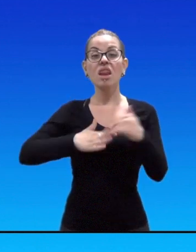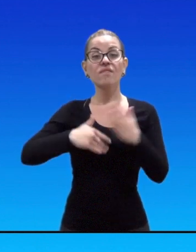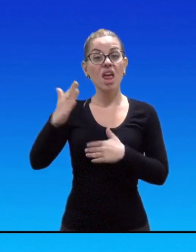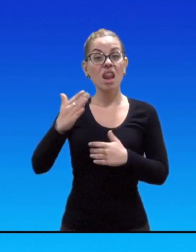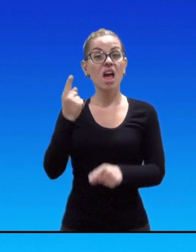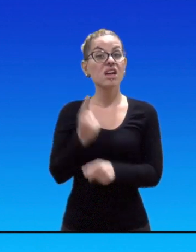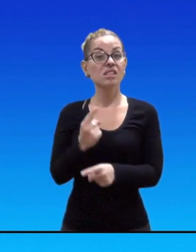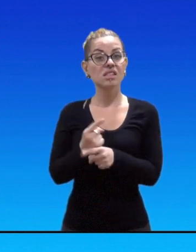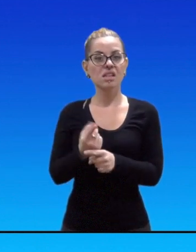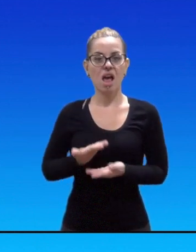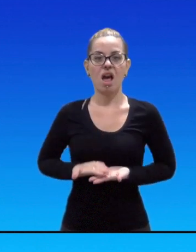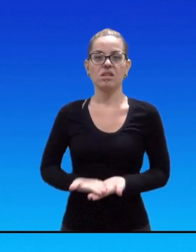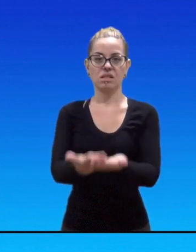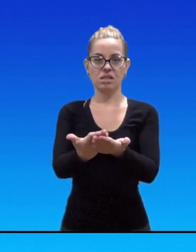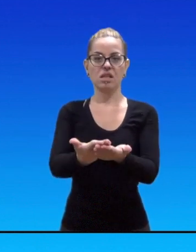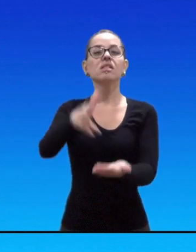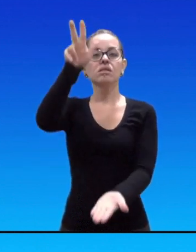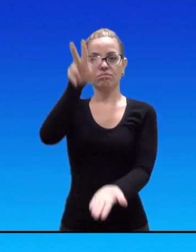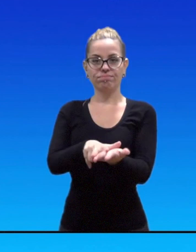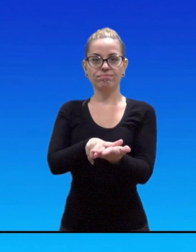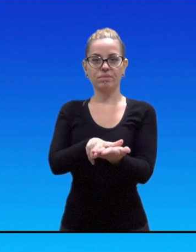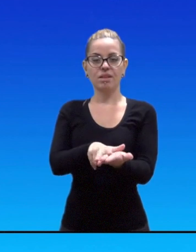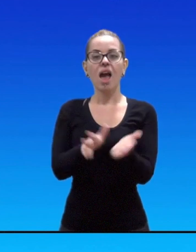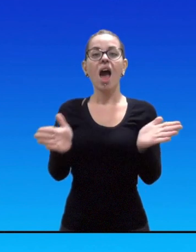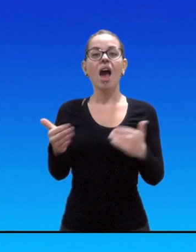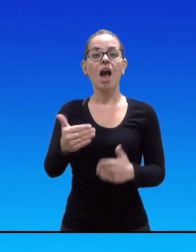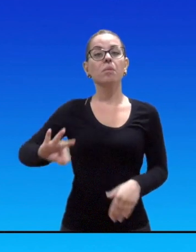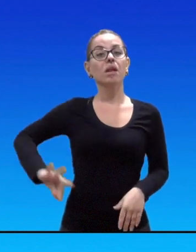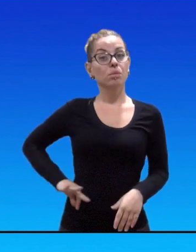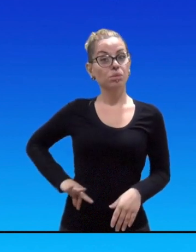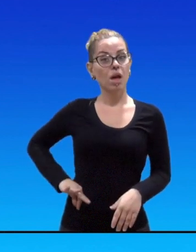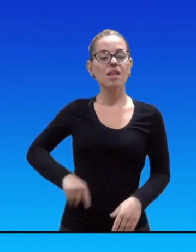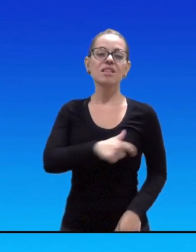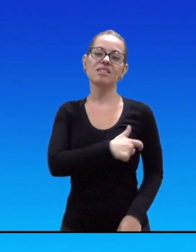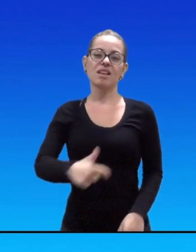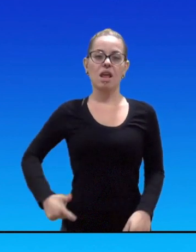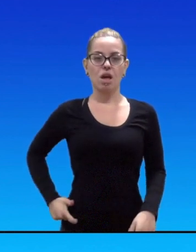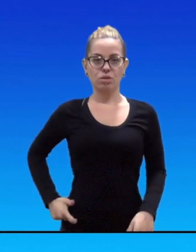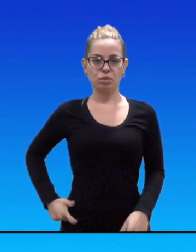(Livelli Essenziali di Assistenza) sono stati approvati dalla Camera dei Deputati e dal Senato.